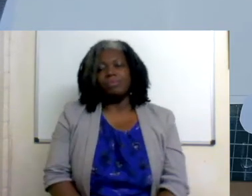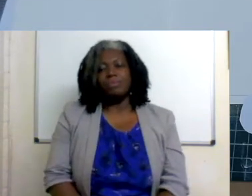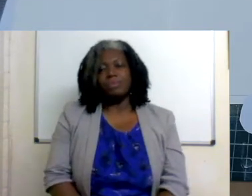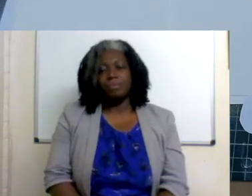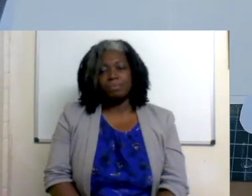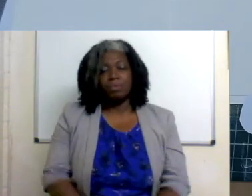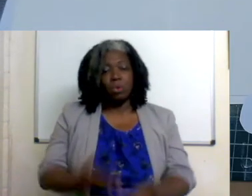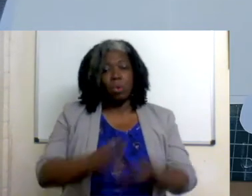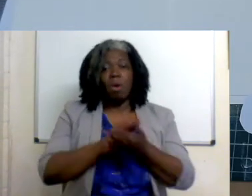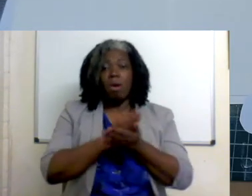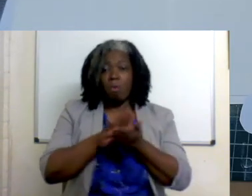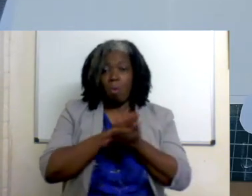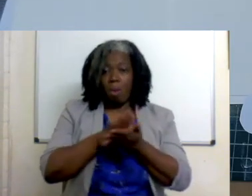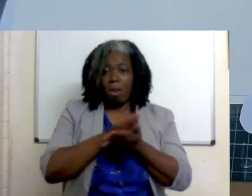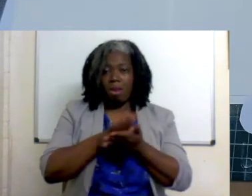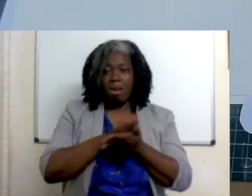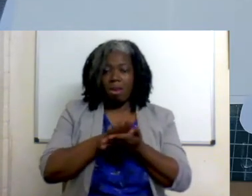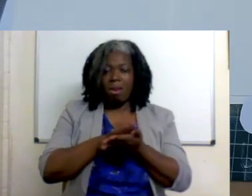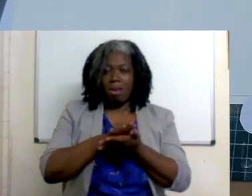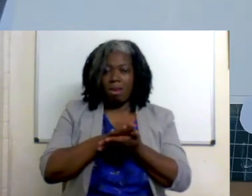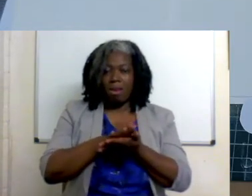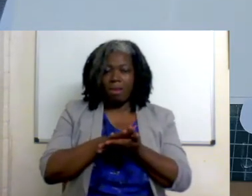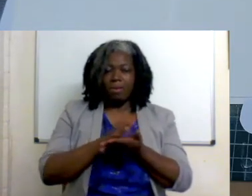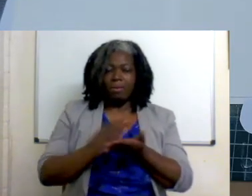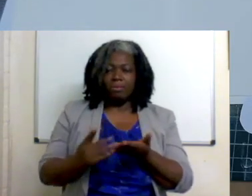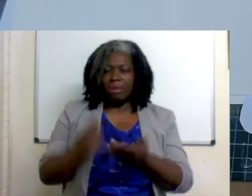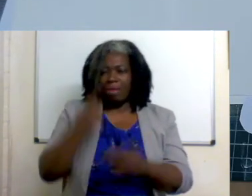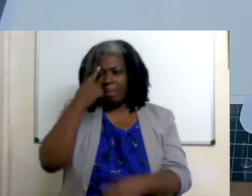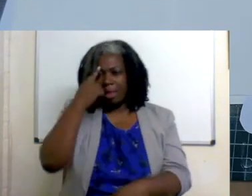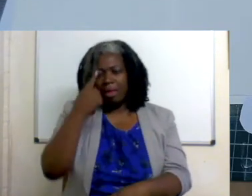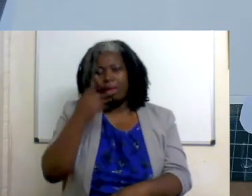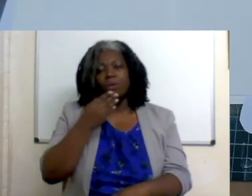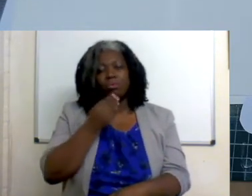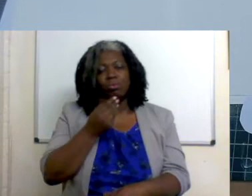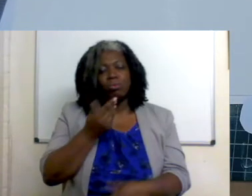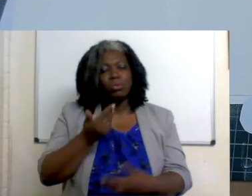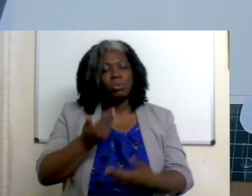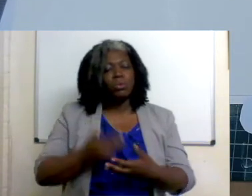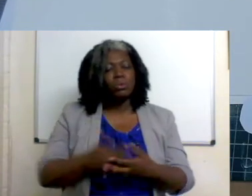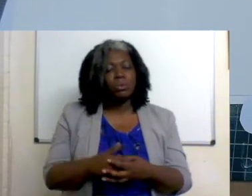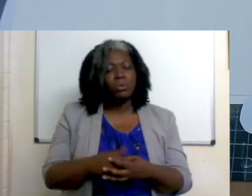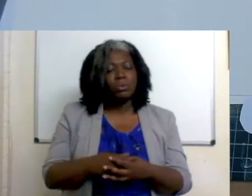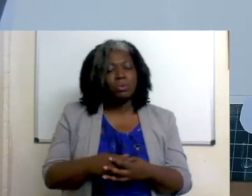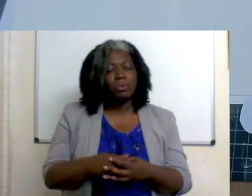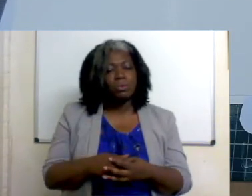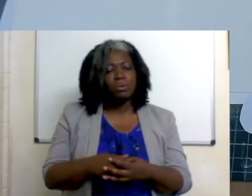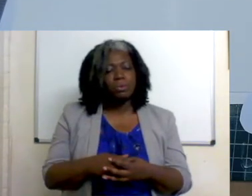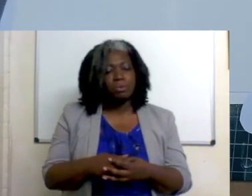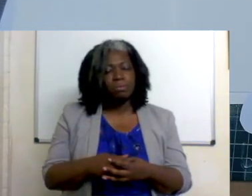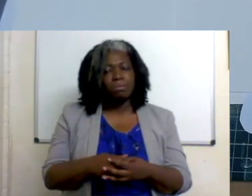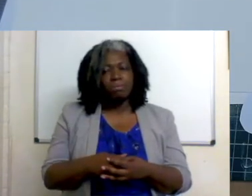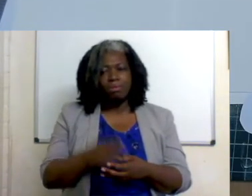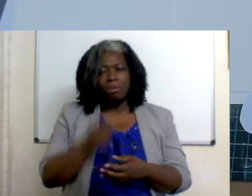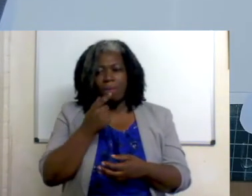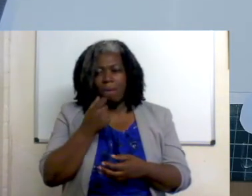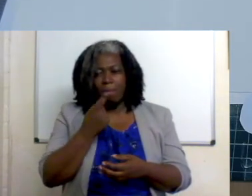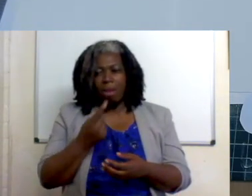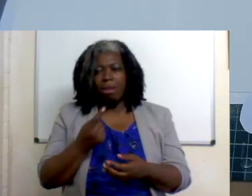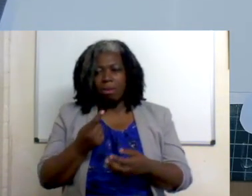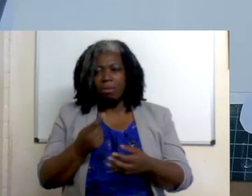plastelinu. Tak, tady mame kulicku plasteliny. Myslim, ze dam